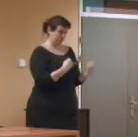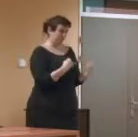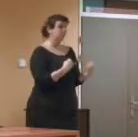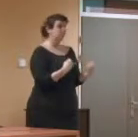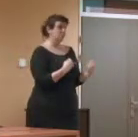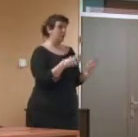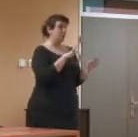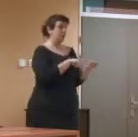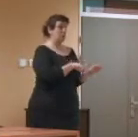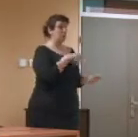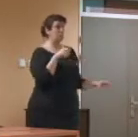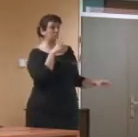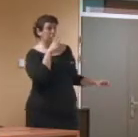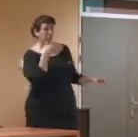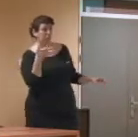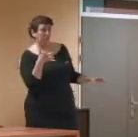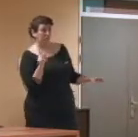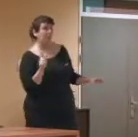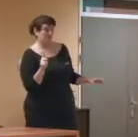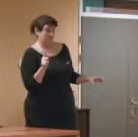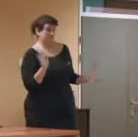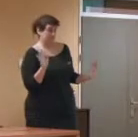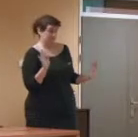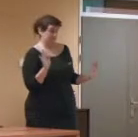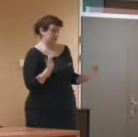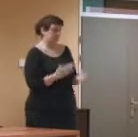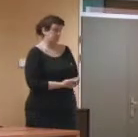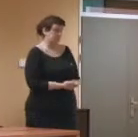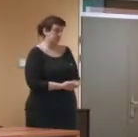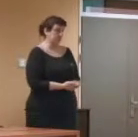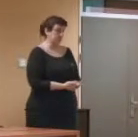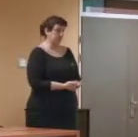Y bueno, como os decía, la